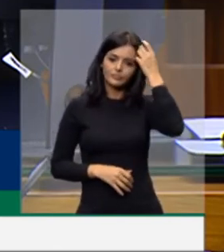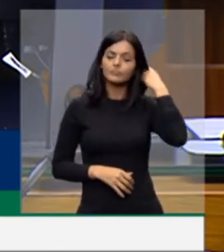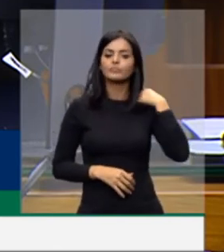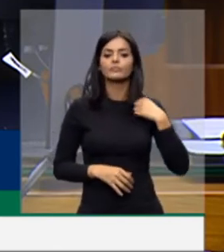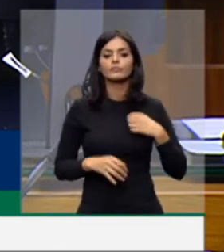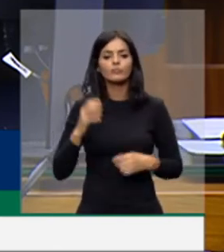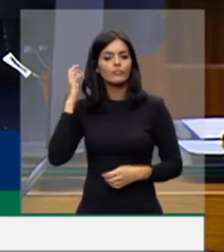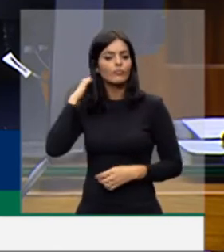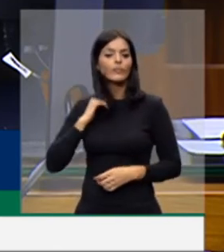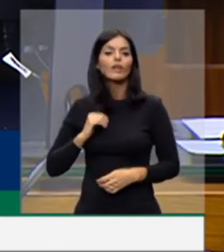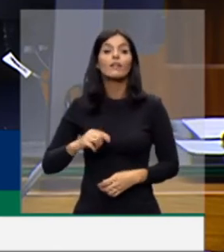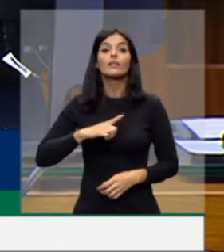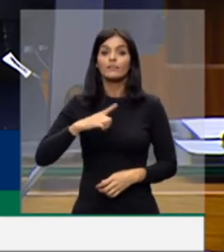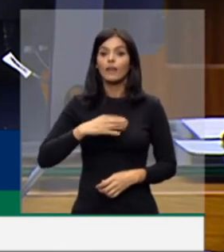OUTRAS PROVIDÊNCIAS, PENDENTE